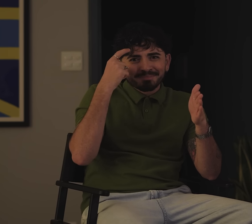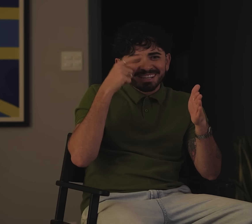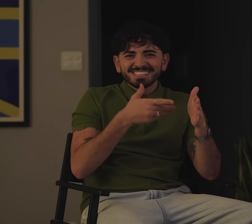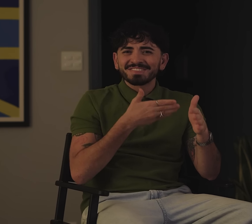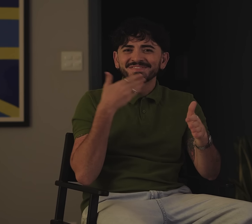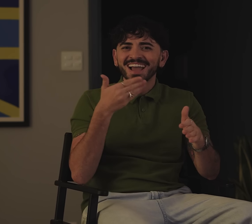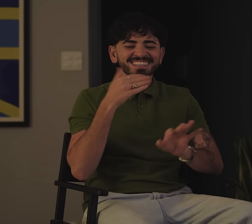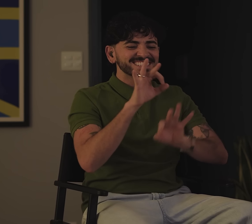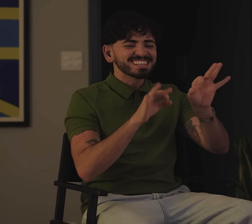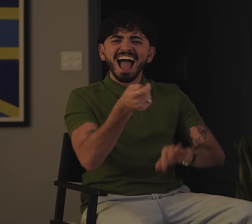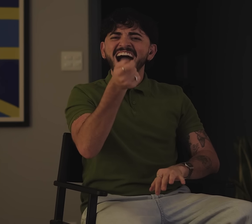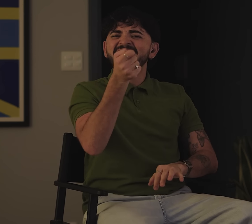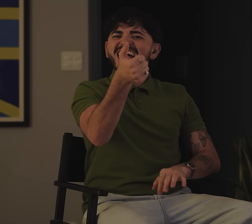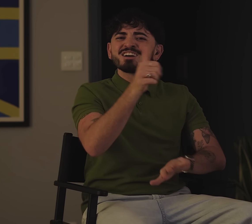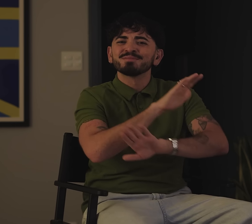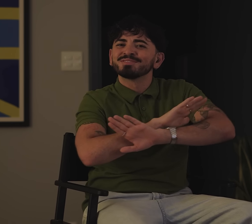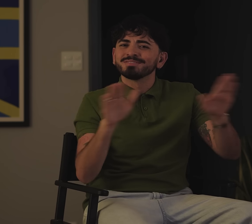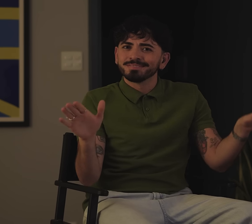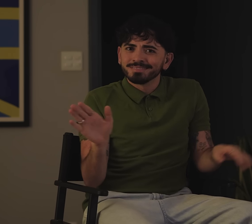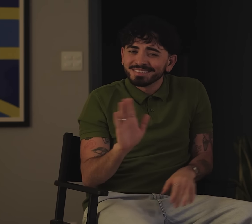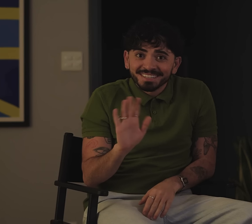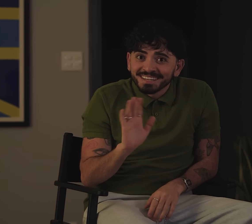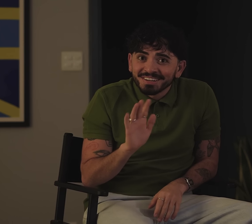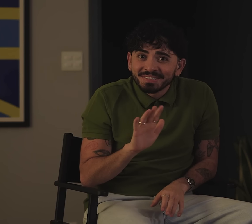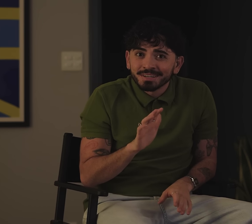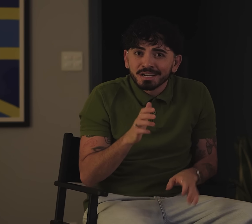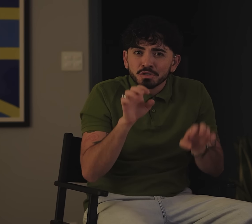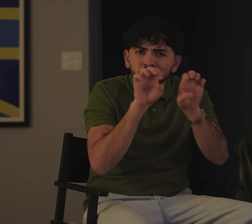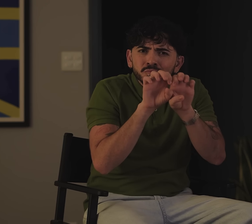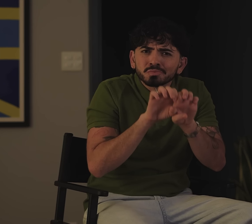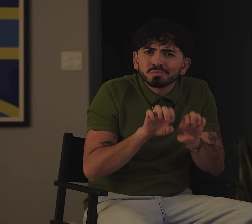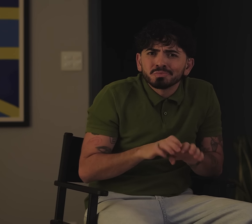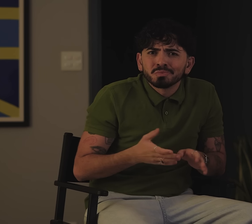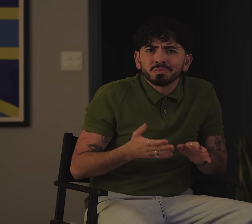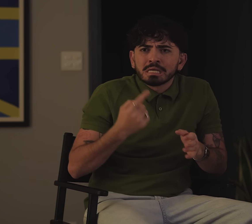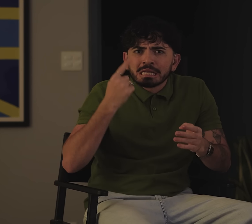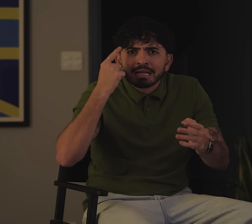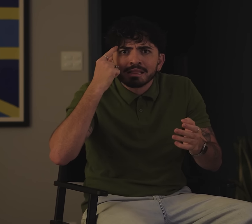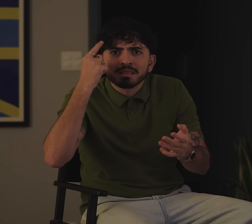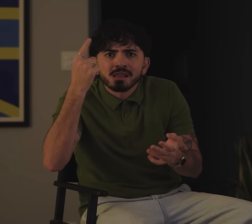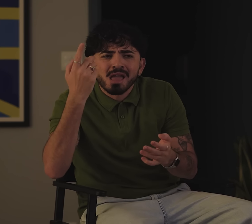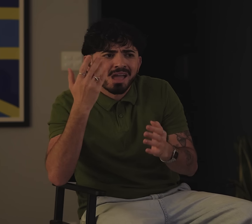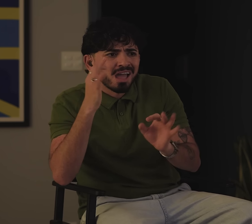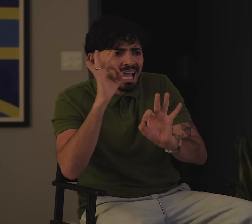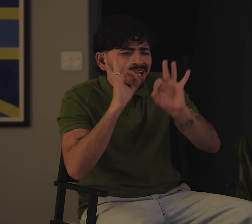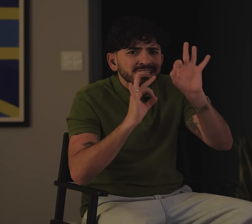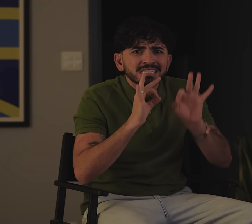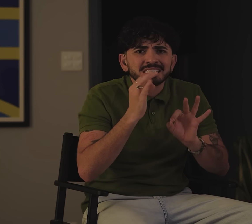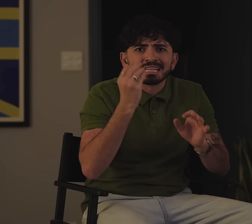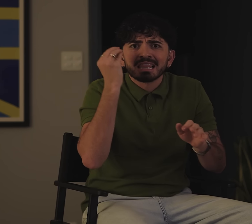Vocês pensam que isso é fácil? Que é um projeto rápido e simples? Não é assim… Porque precisa pensar na estrutura, na ideia, na organização, tentar conseguir apoio,